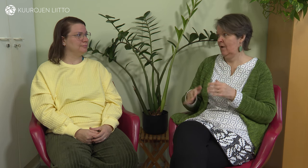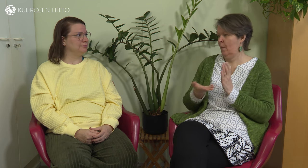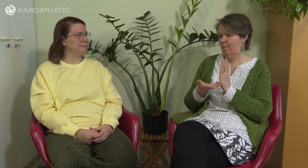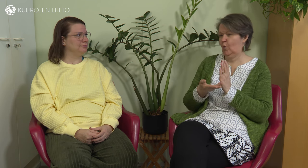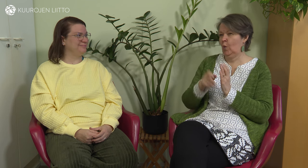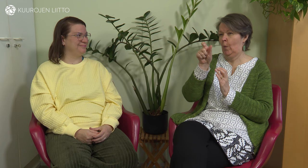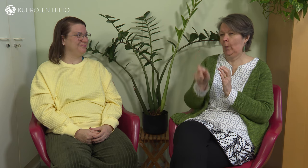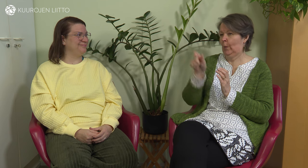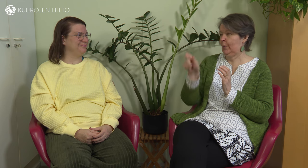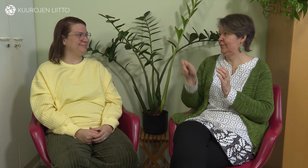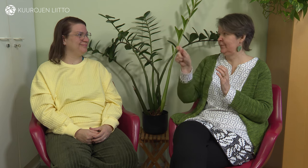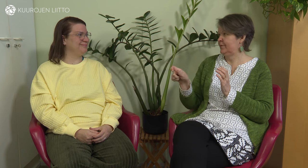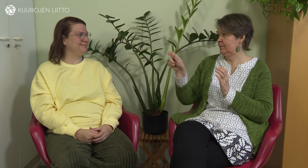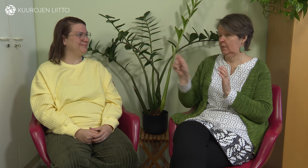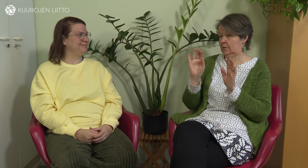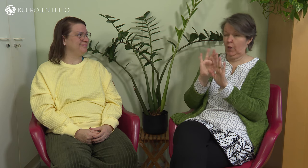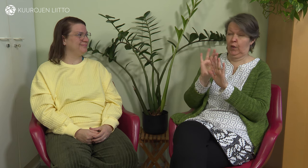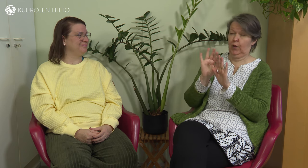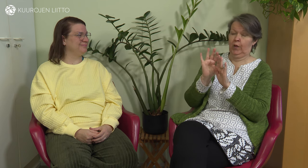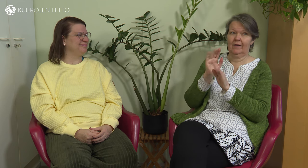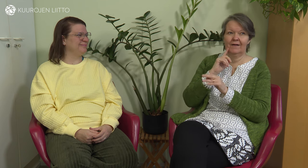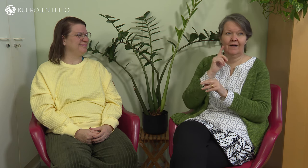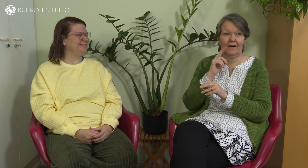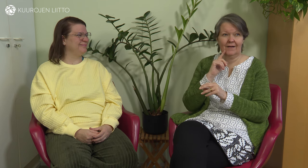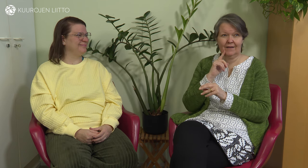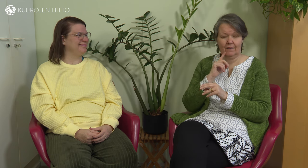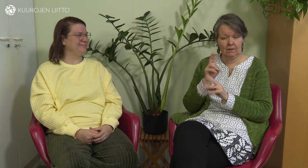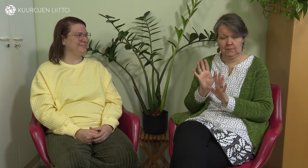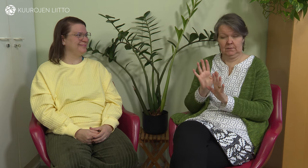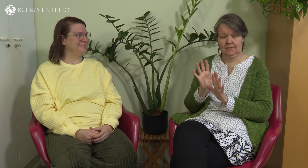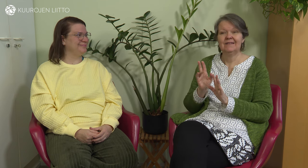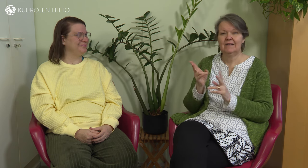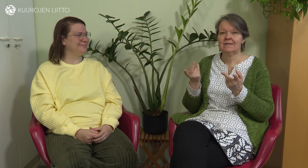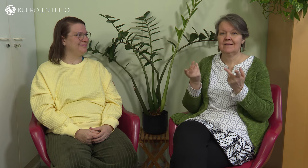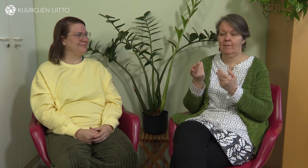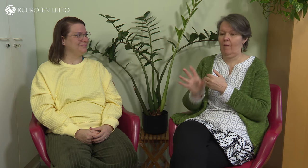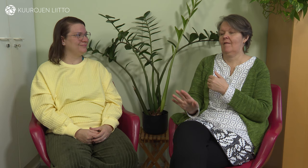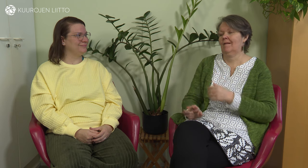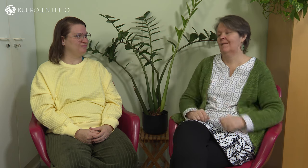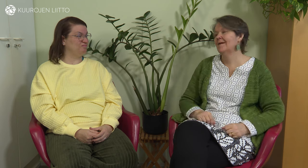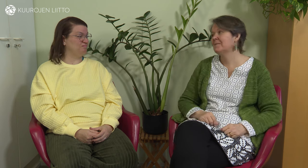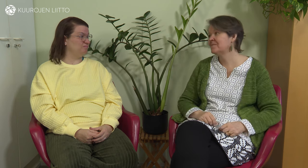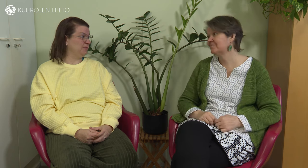sinnehän tehtiin rimaseinät, jotka vilisevät silmissä. Semmoista halutaan välttää.